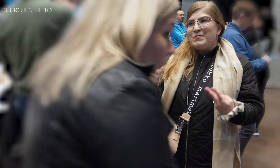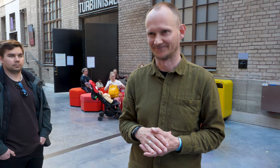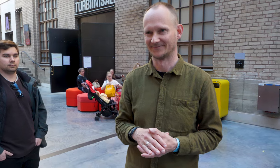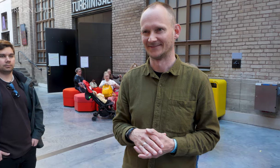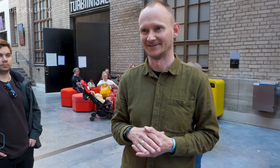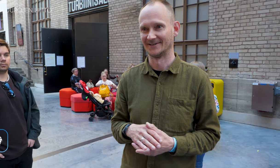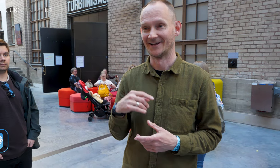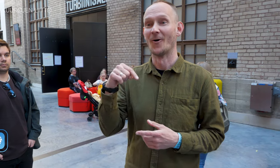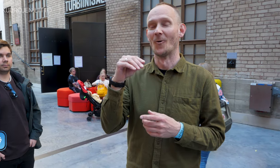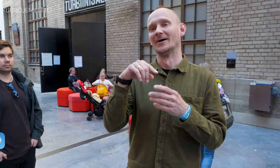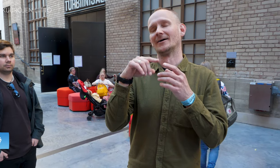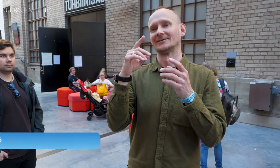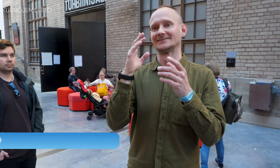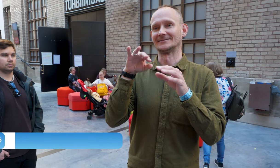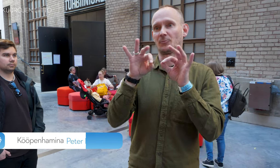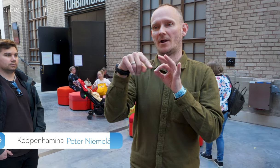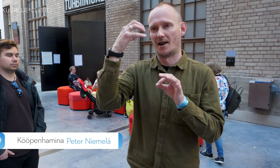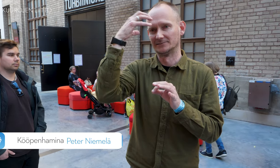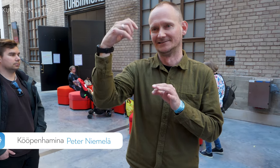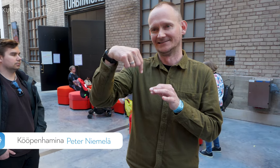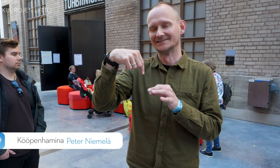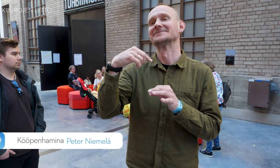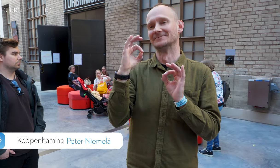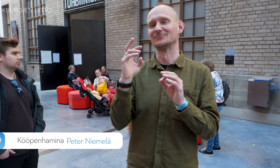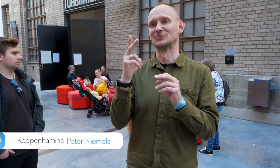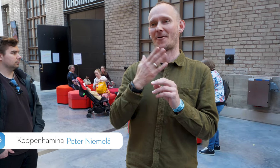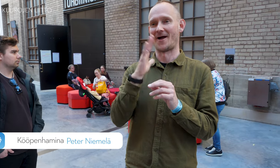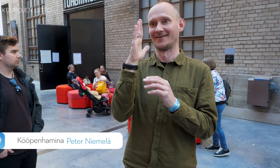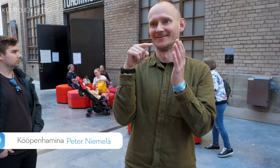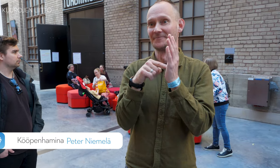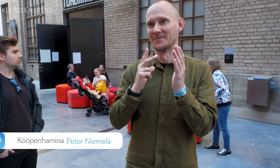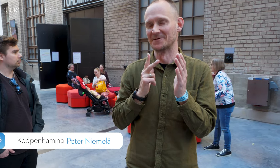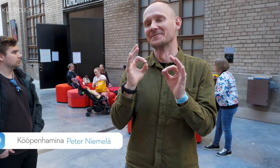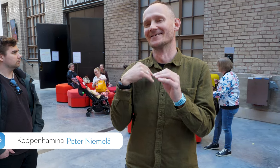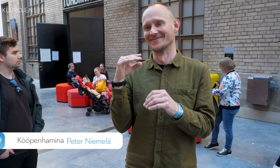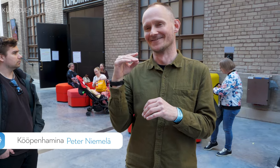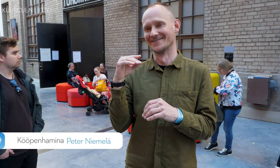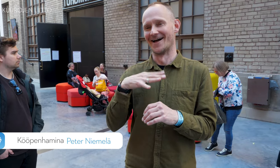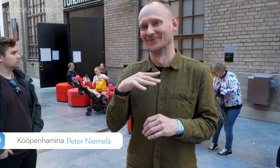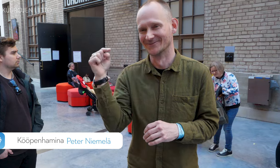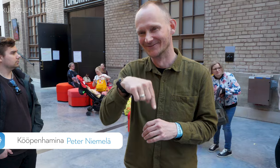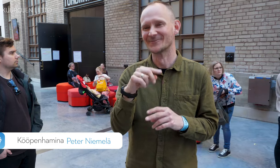Kulttuuripäivät pidettiin nyt Helsingissä ja minulla sattui olemaan vapaata, joten pääsin tulemaan tänne.